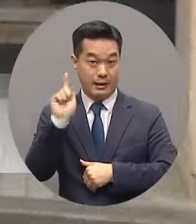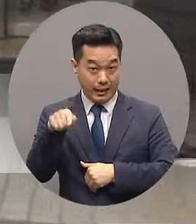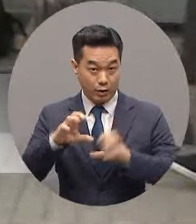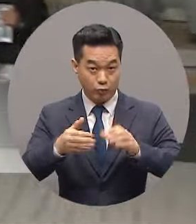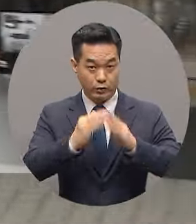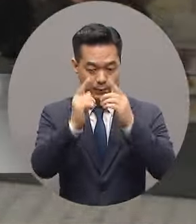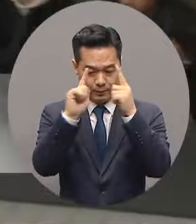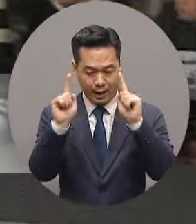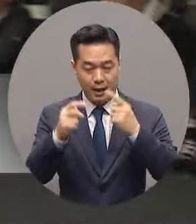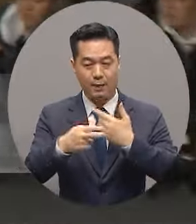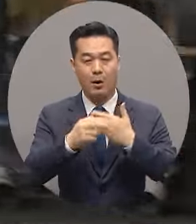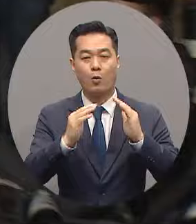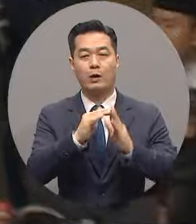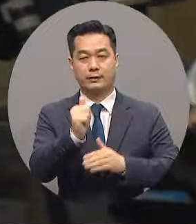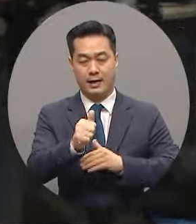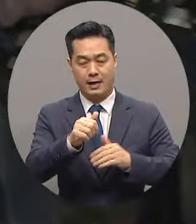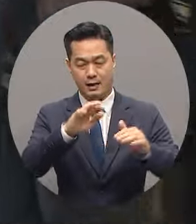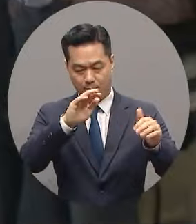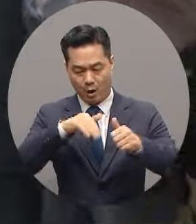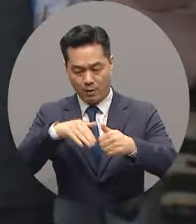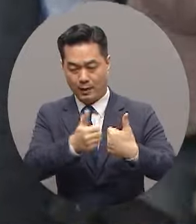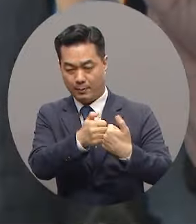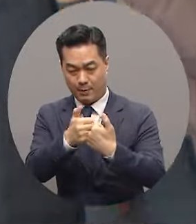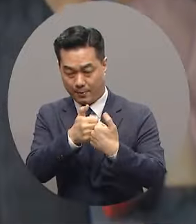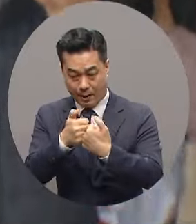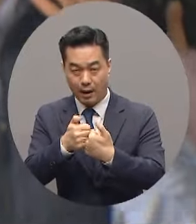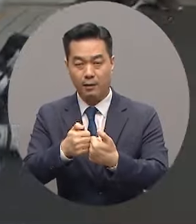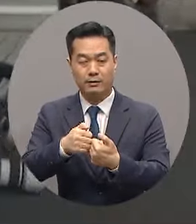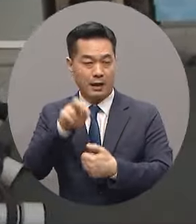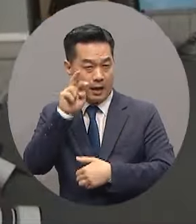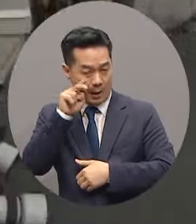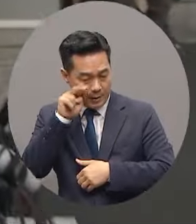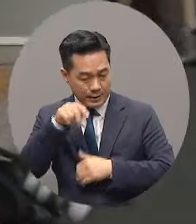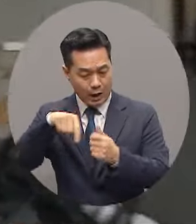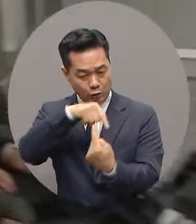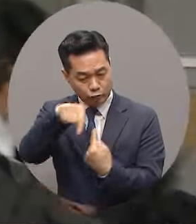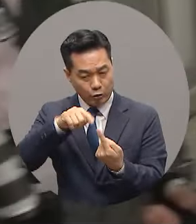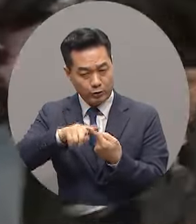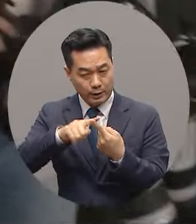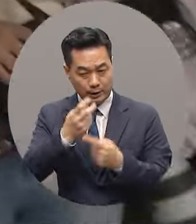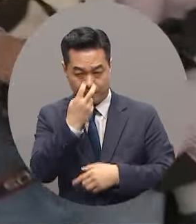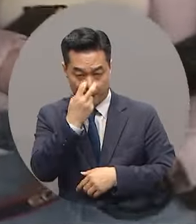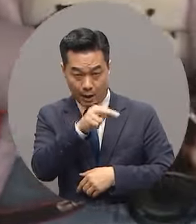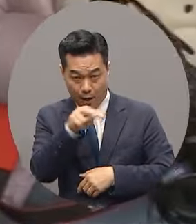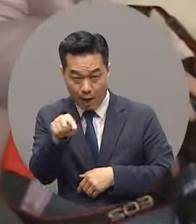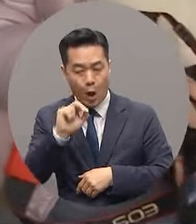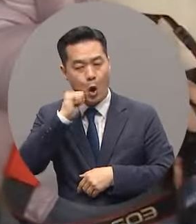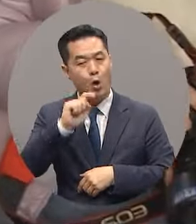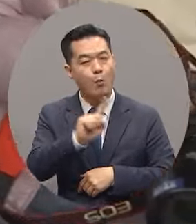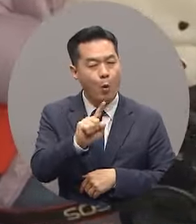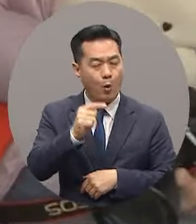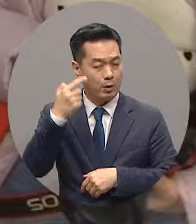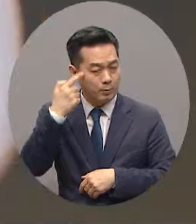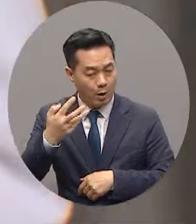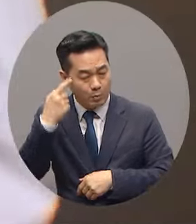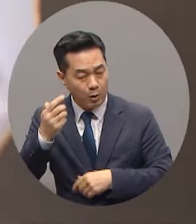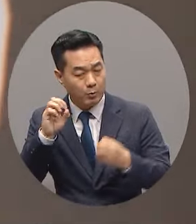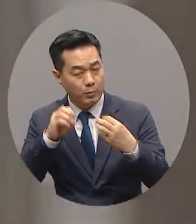정부는 오늘 서울 주요 5개 대형병원 병원장과 내일은 국립대 병원장들과 간담회를 갖고 비상 진료 체계 운영에 대한전반적인 현황을 파악하고 애로 사항을